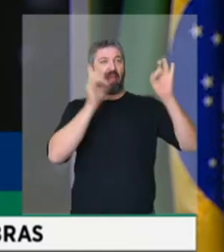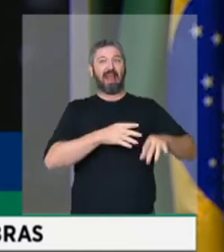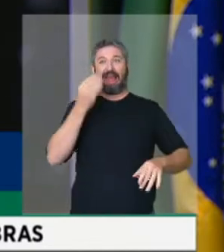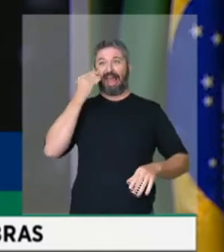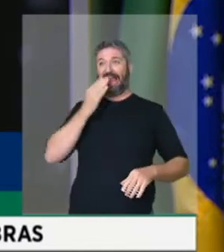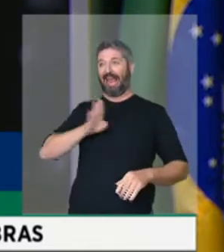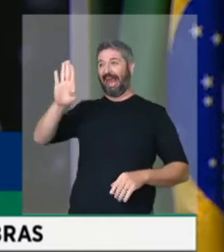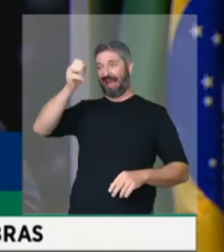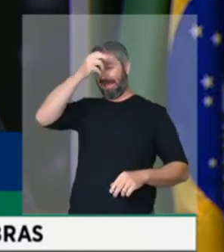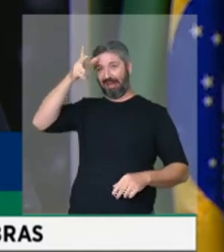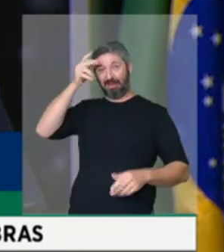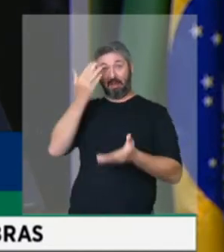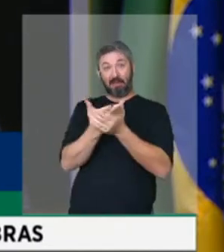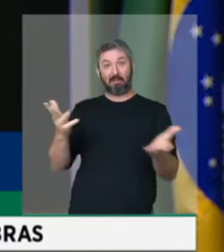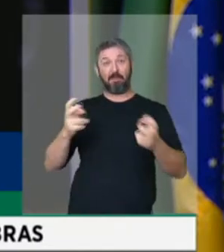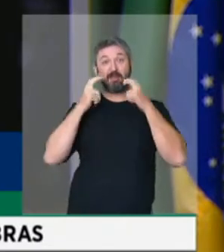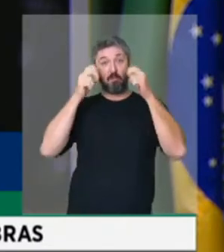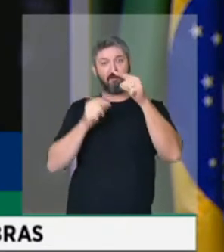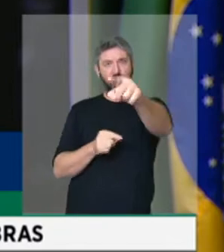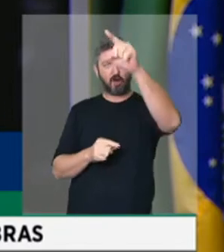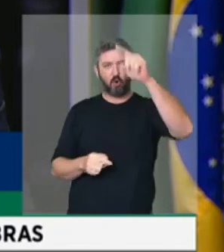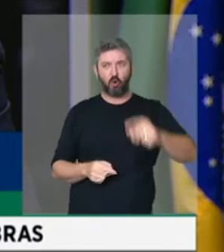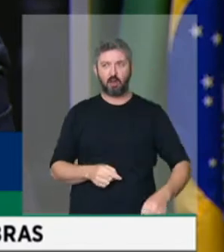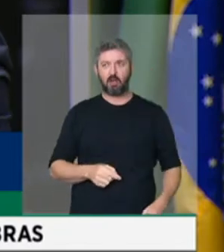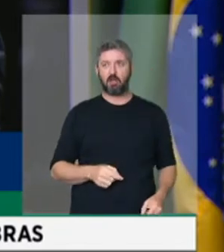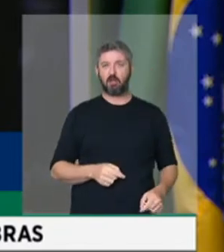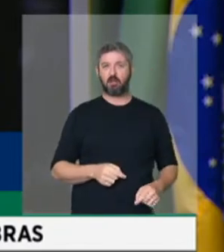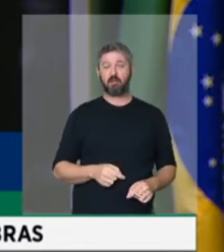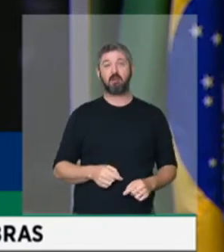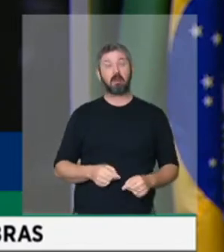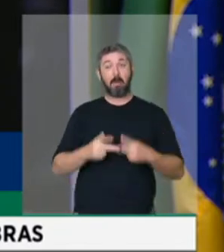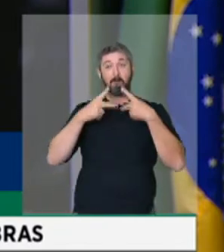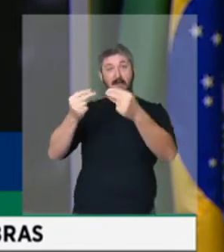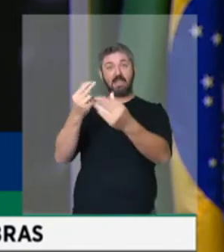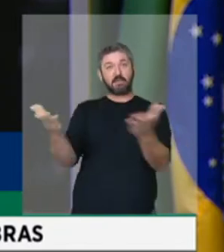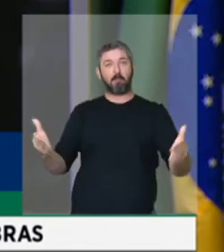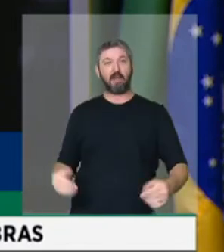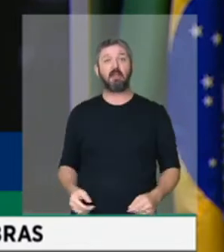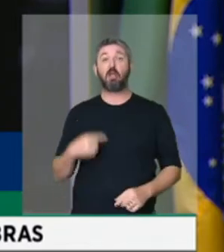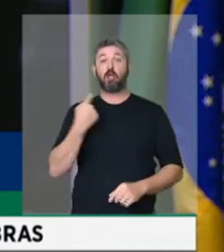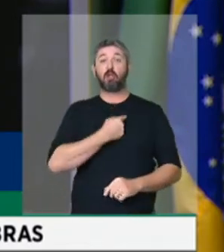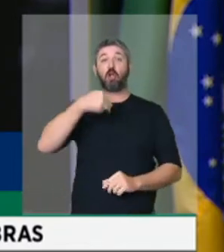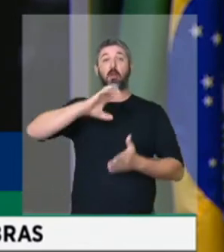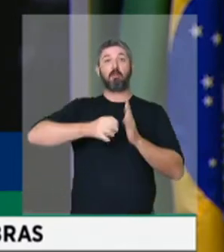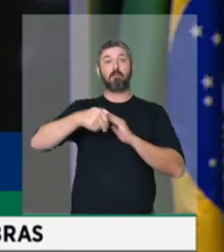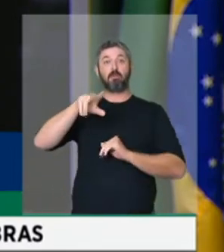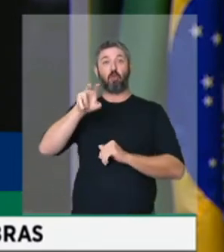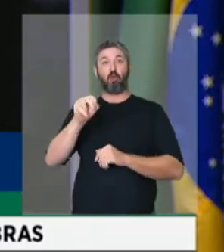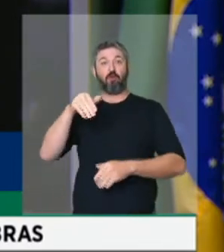EXPLICAÇÃO QUE DEVE SER FEITA. E NÃO VIR COM RETÓRICA MENTIROSA PRA ENGANAR A POPULAÇÃO LÁ DE JOINVILLE QUE CONFIOU SEU VOTO